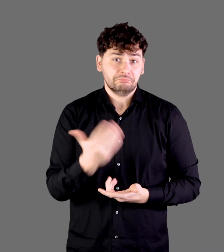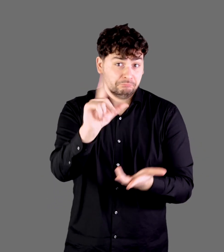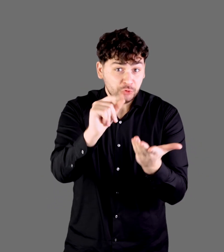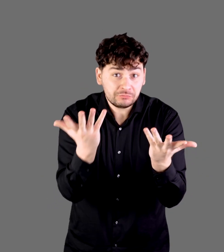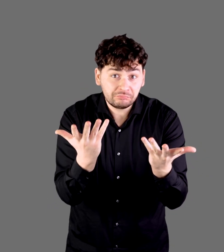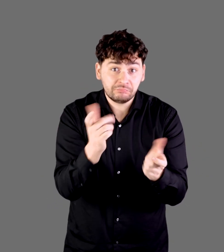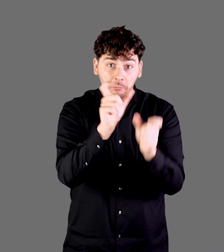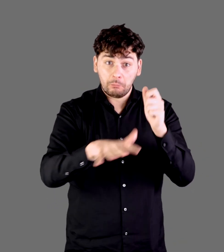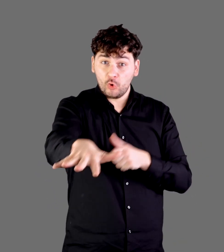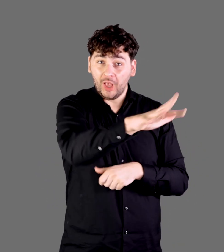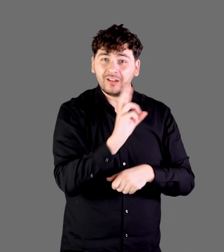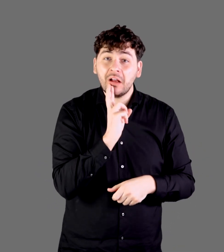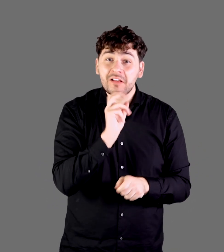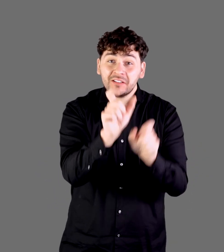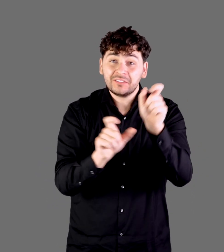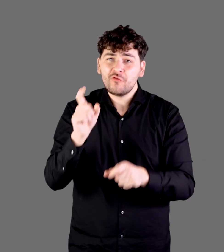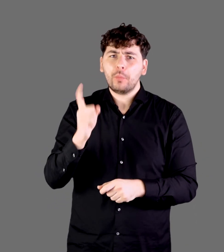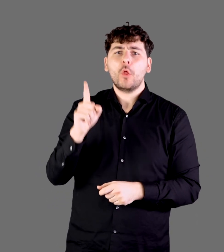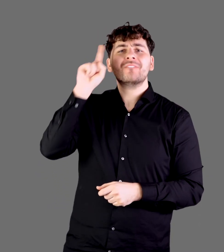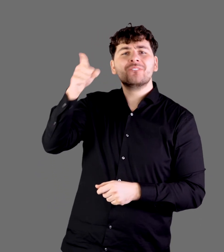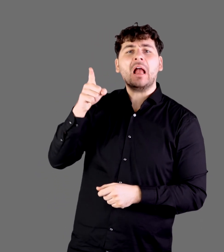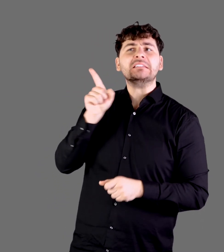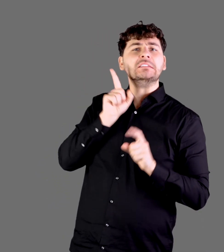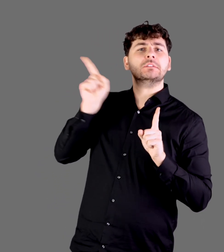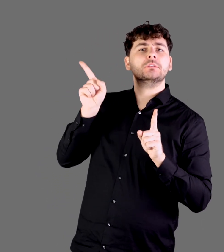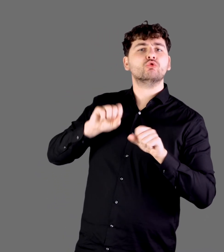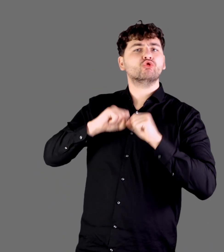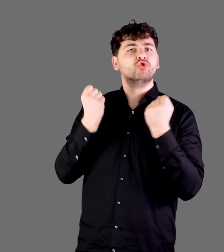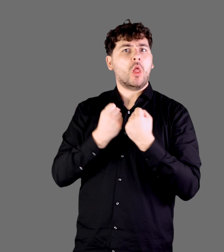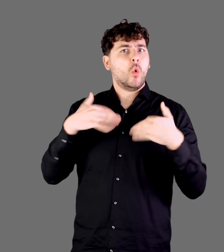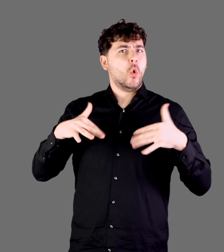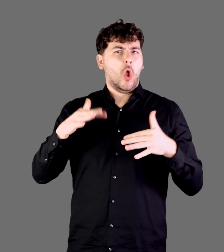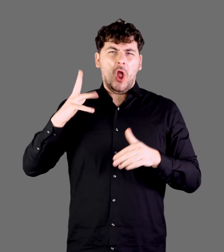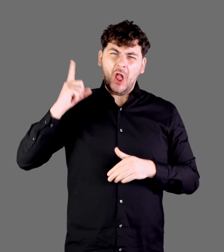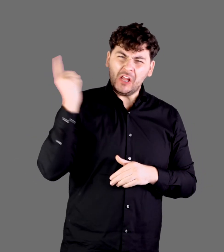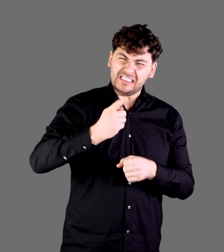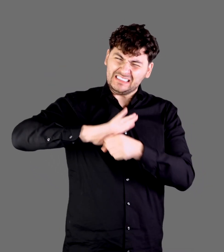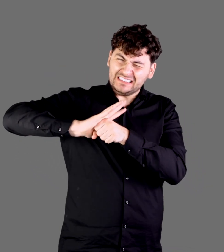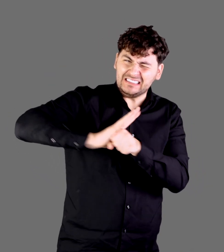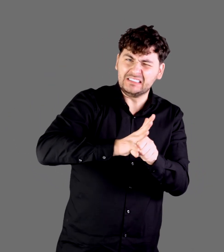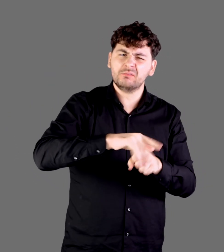Zunehmend mehr DDR-Bürgerinnen und -Bürger waren trotz drohender staatlicher Repressionen